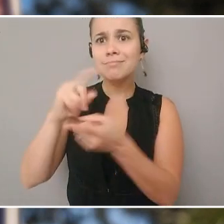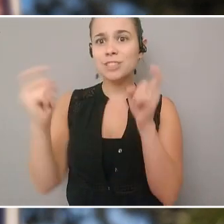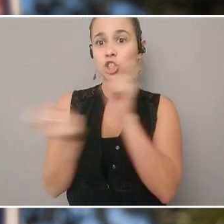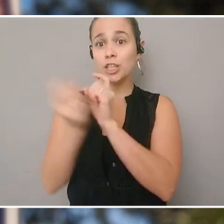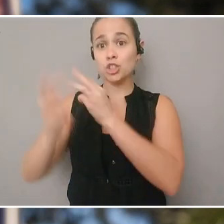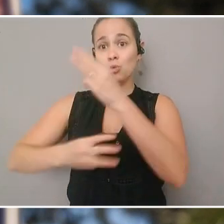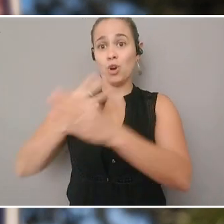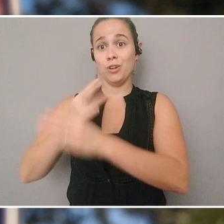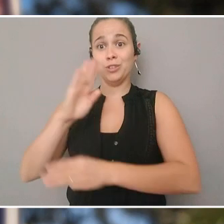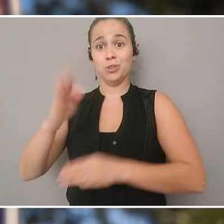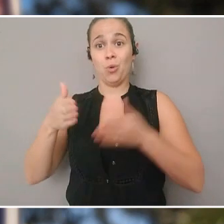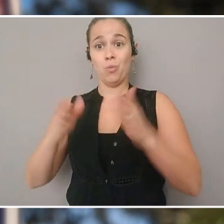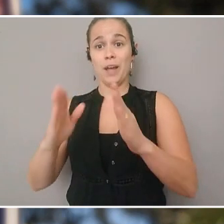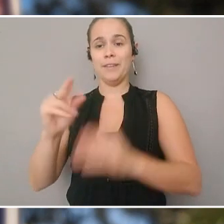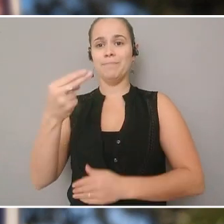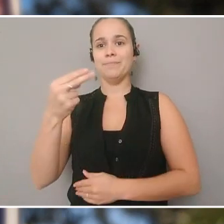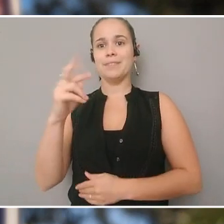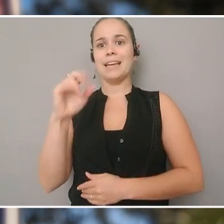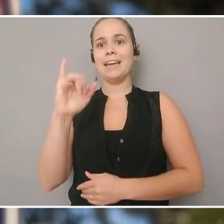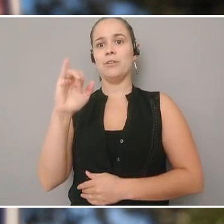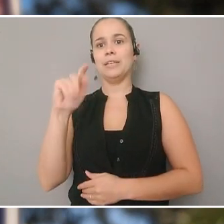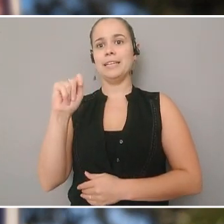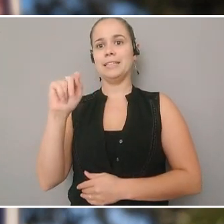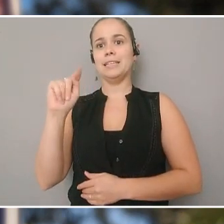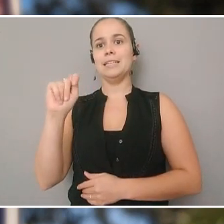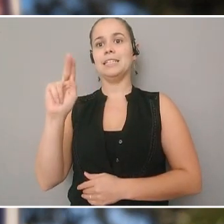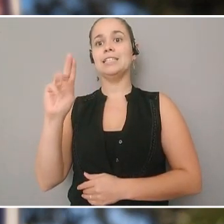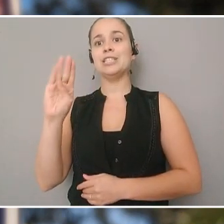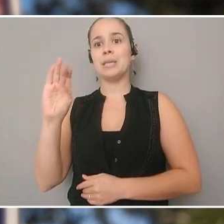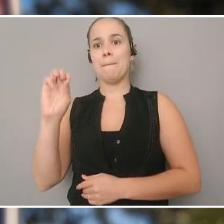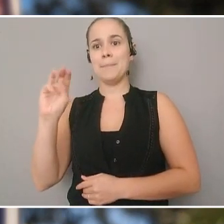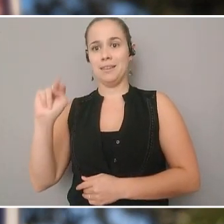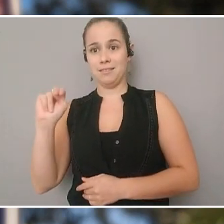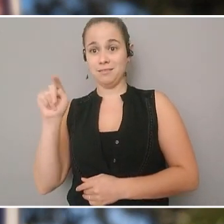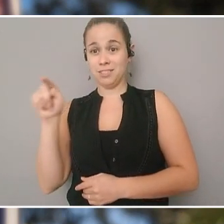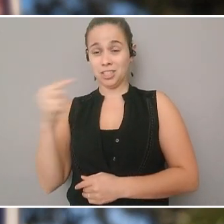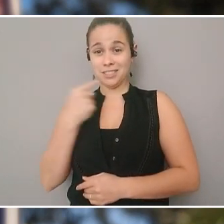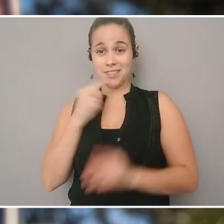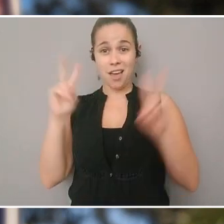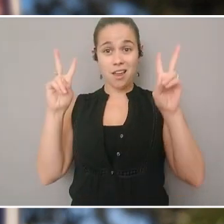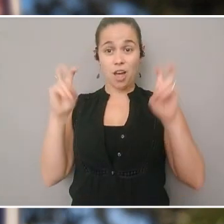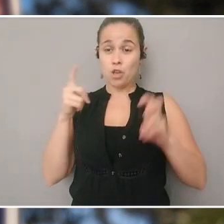activista político, una vez dijo que ustes